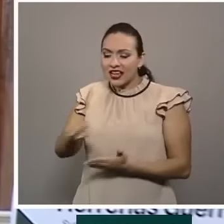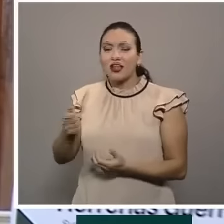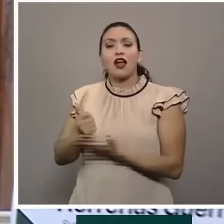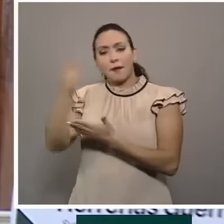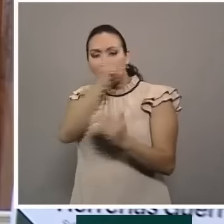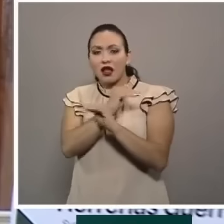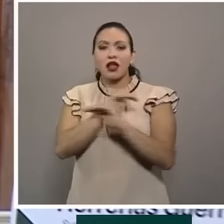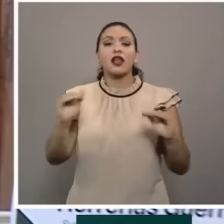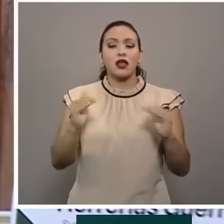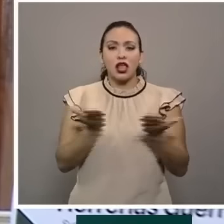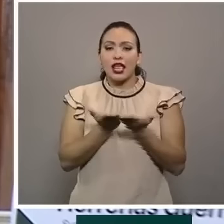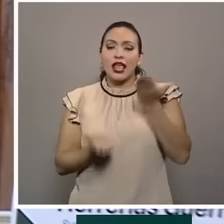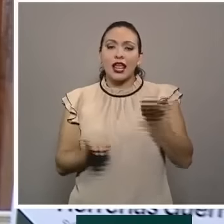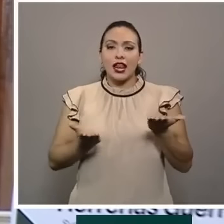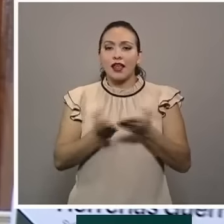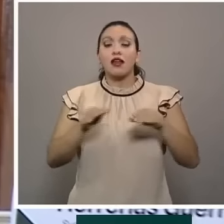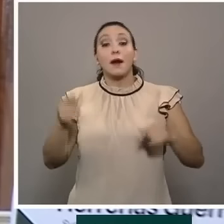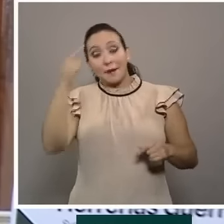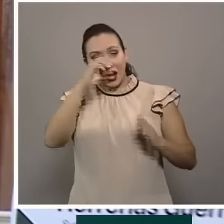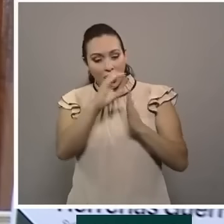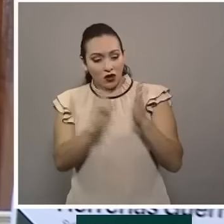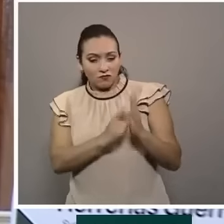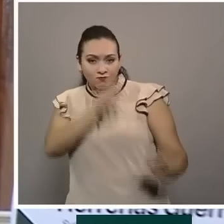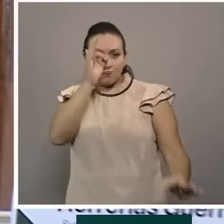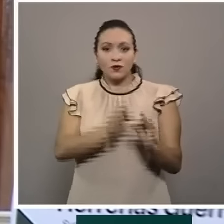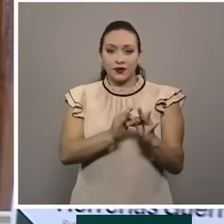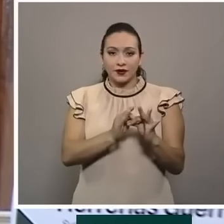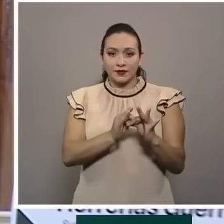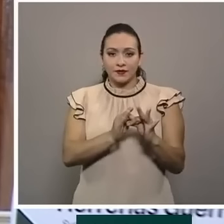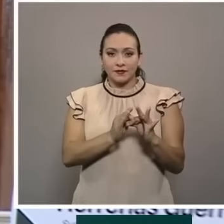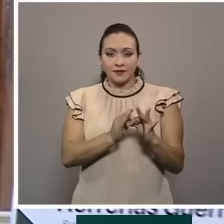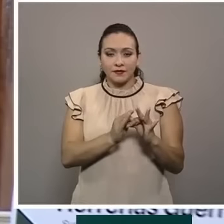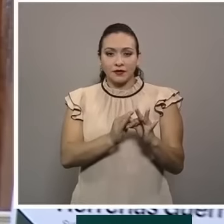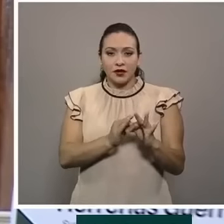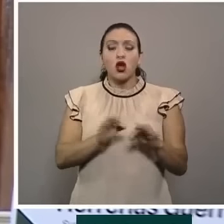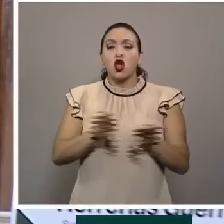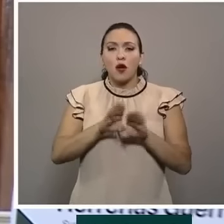al aplicar la Constitución y las leyes en un constante diálogo con las personas indígenas y